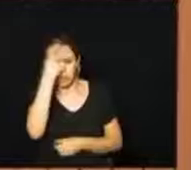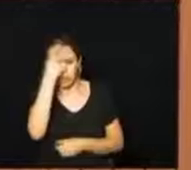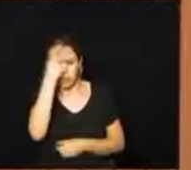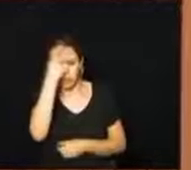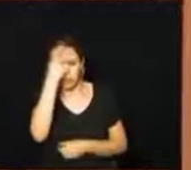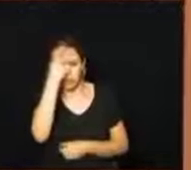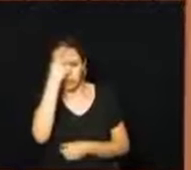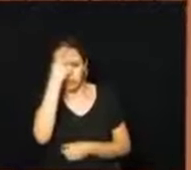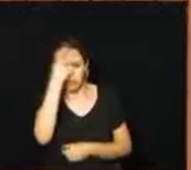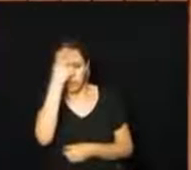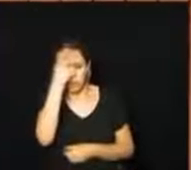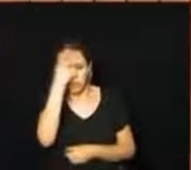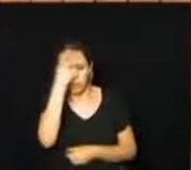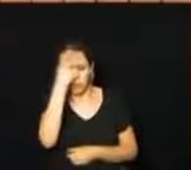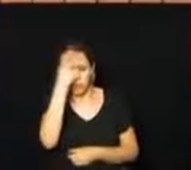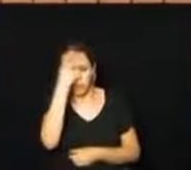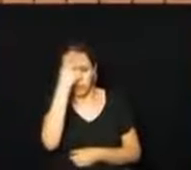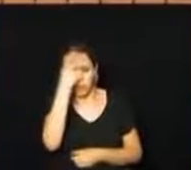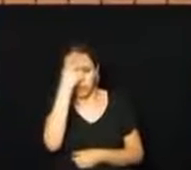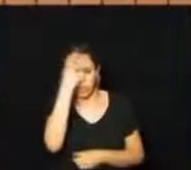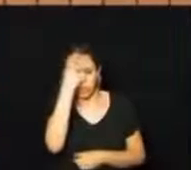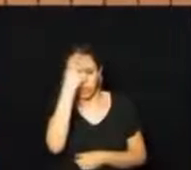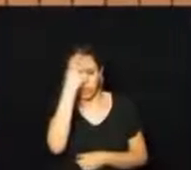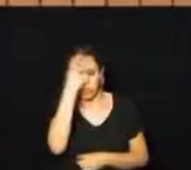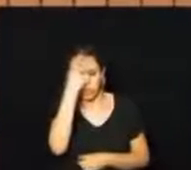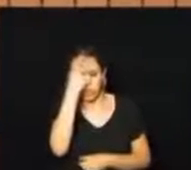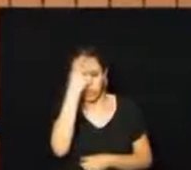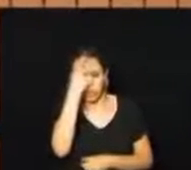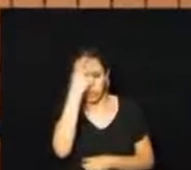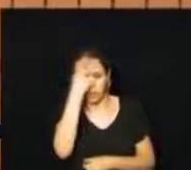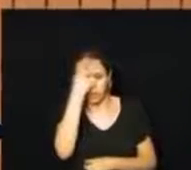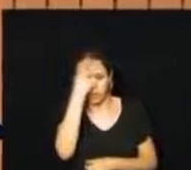Vereadora de Campinas vítima de injúria racial na Câmara registra ocorrência na